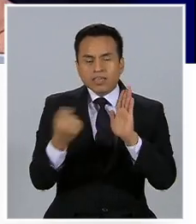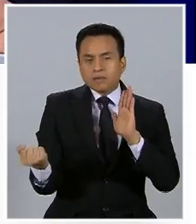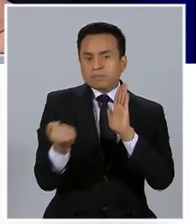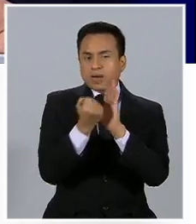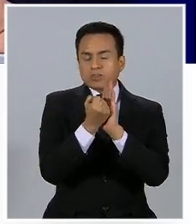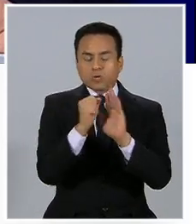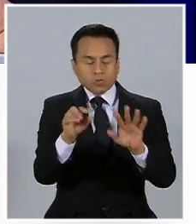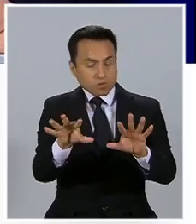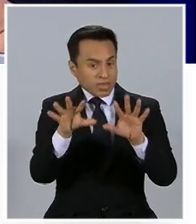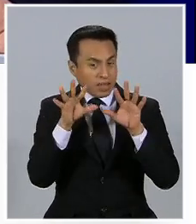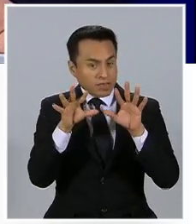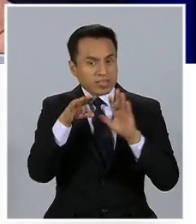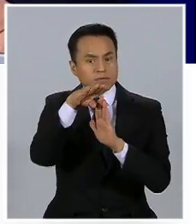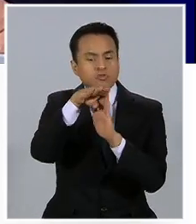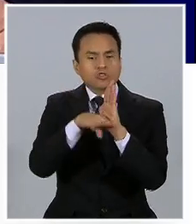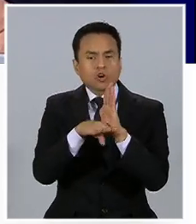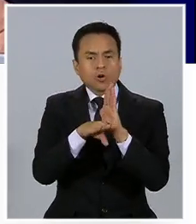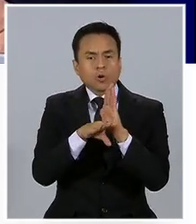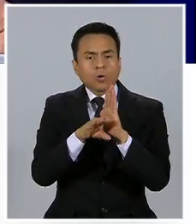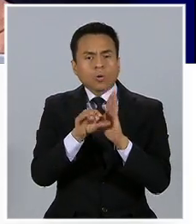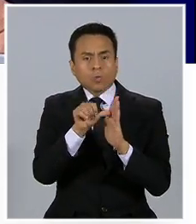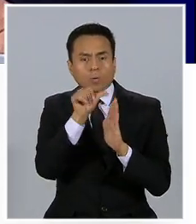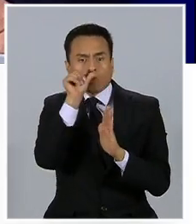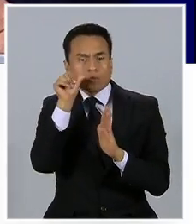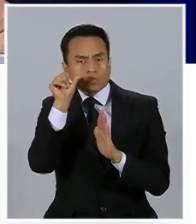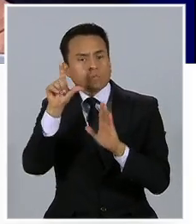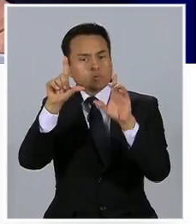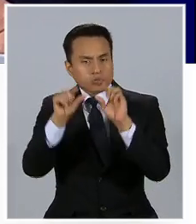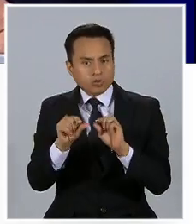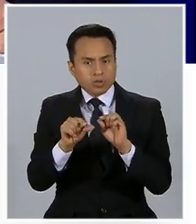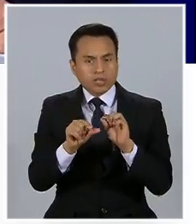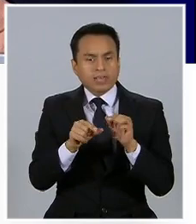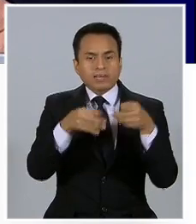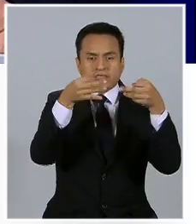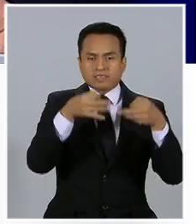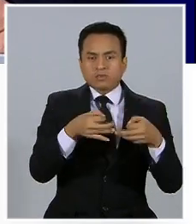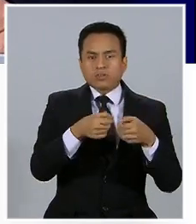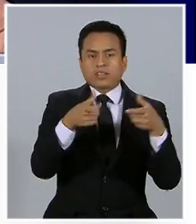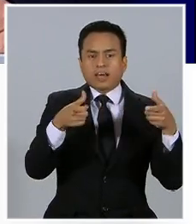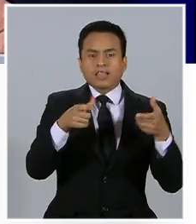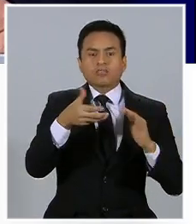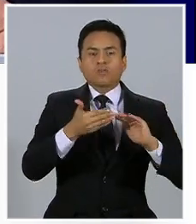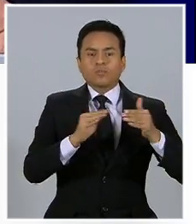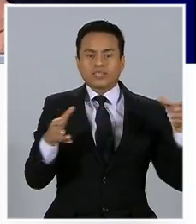en disminución del consumo y en aumento en la seguridad en las comunidades ahí en valdivia